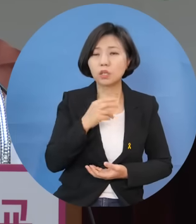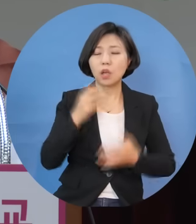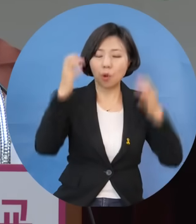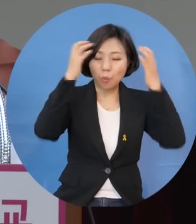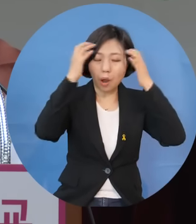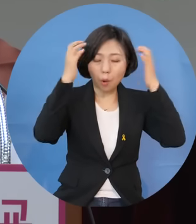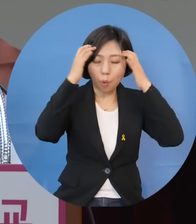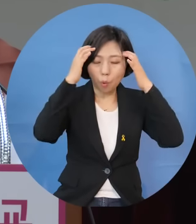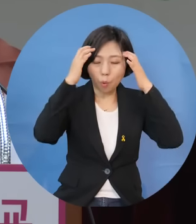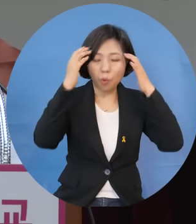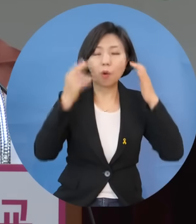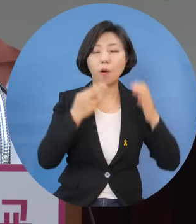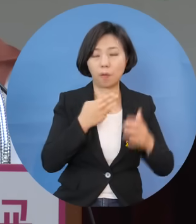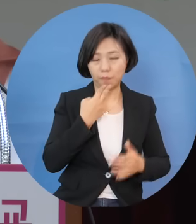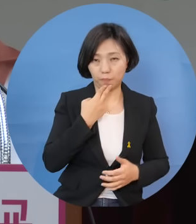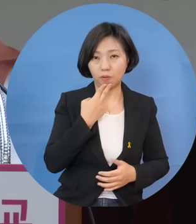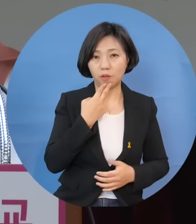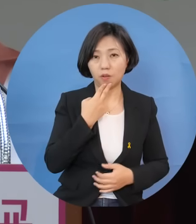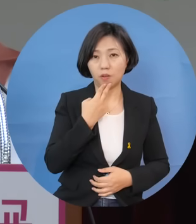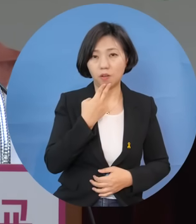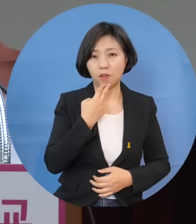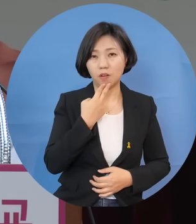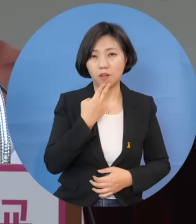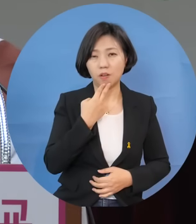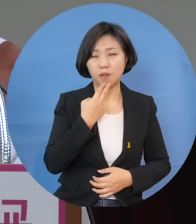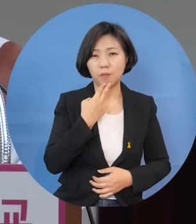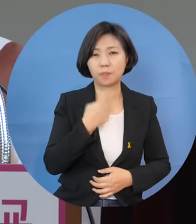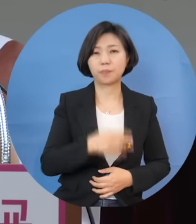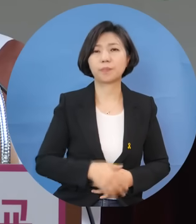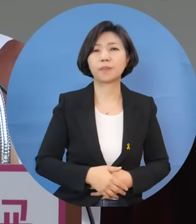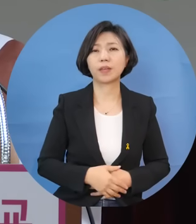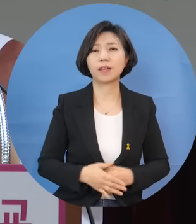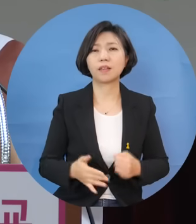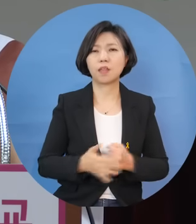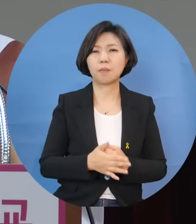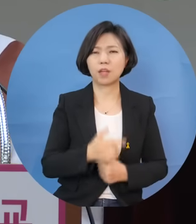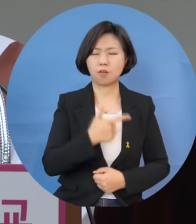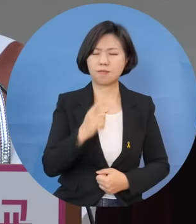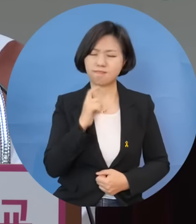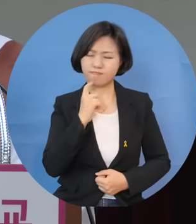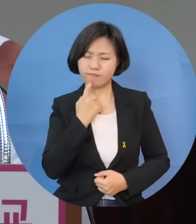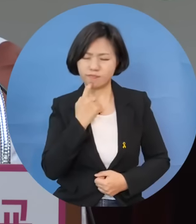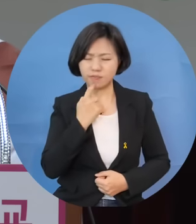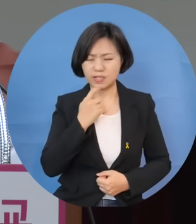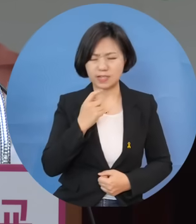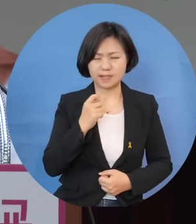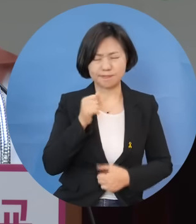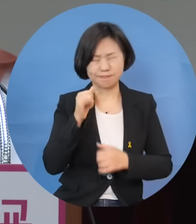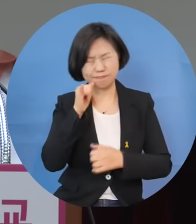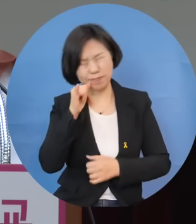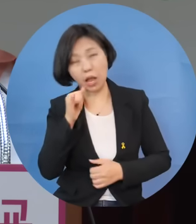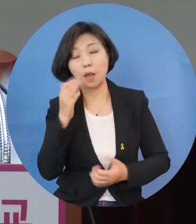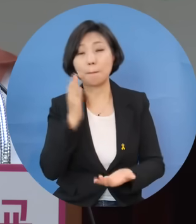괴로울 일도 없다. 그러니까 여러분에게... 저는 "집착하지 마라!" 이렇게 말하지 않아요.